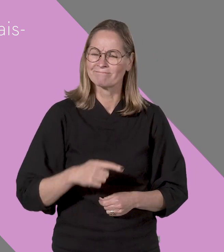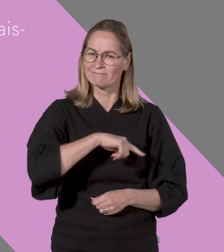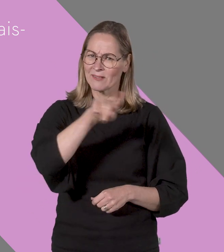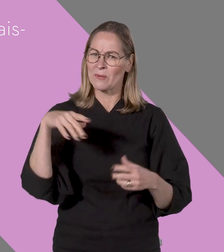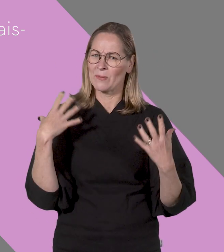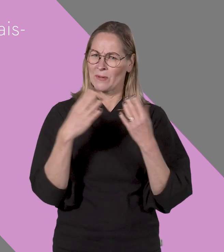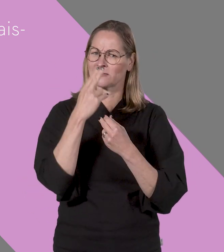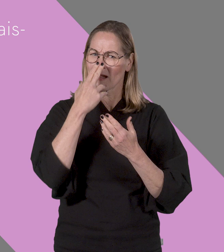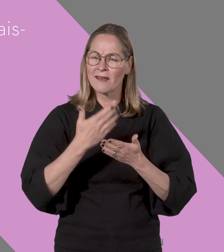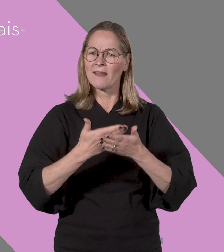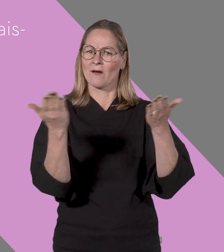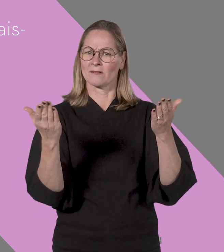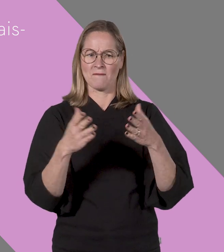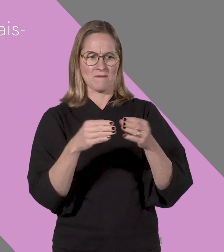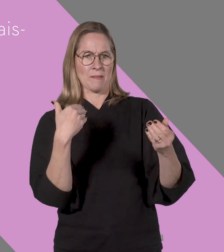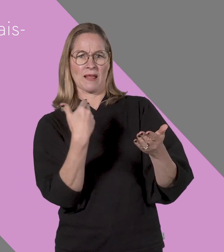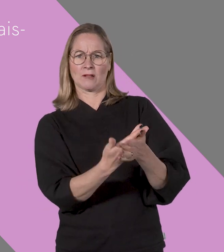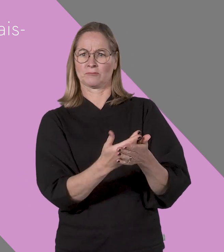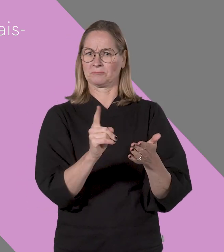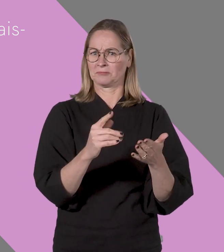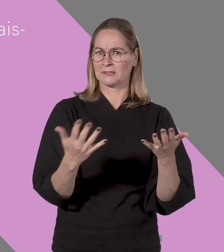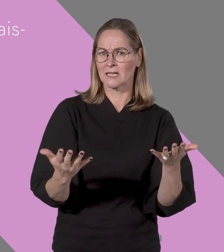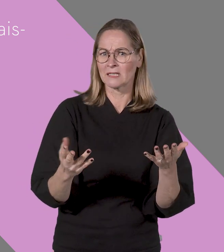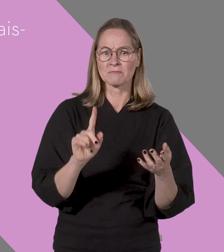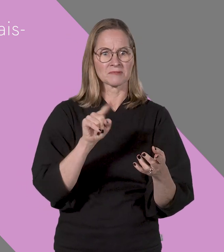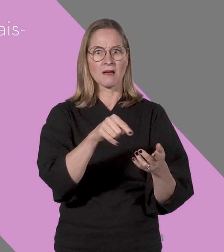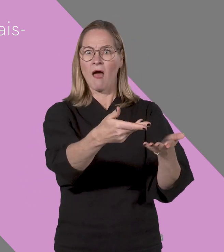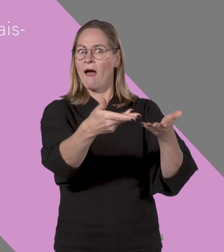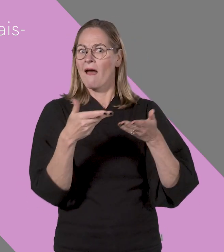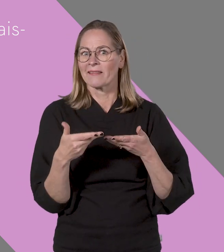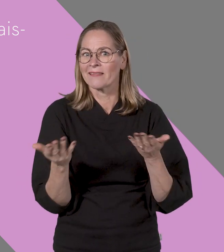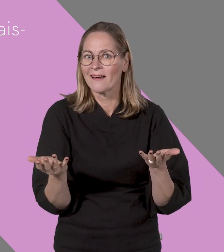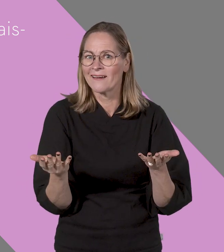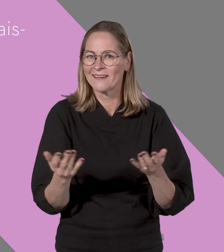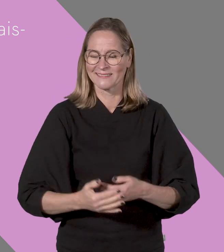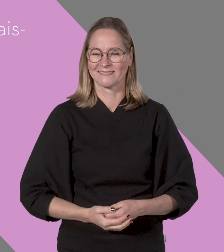Näytetään yhdessä, mitä vapaaehtoisuus on ja mitä se antaa!